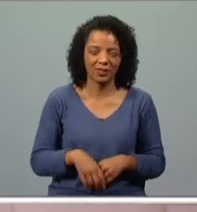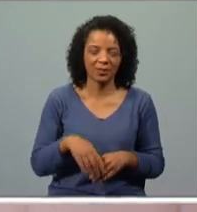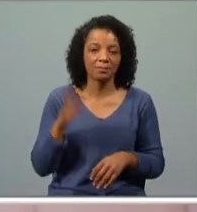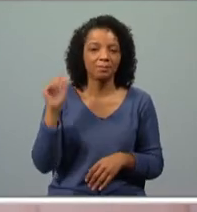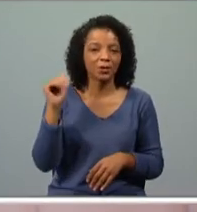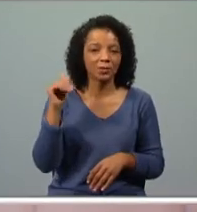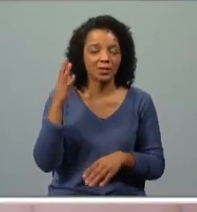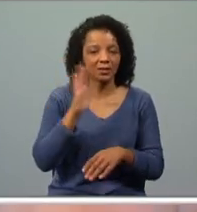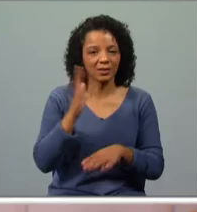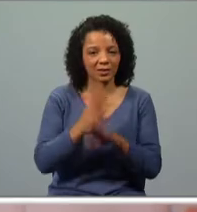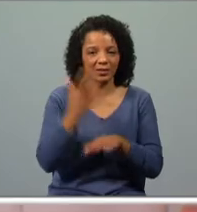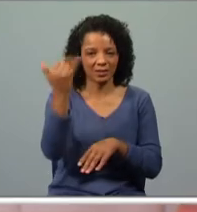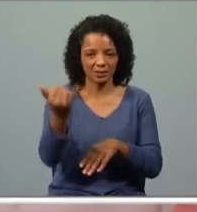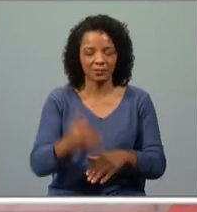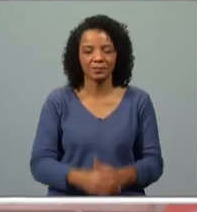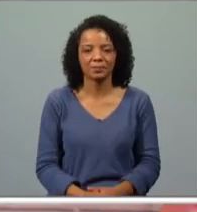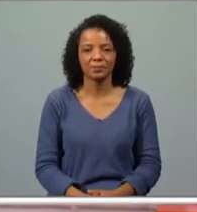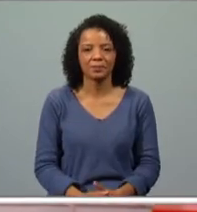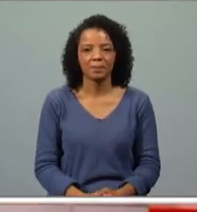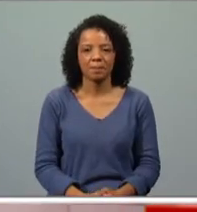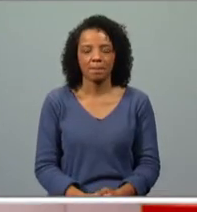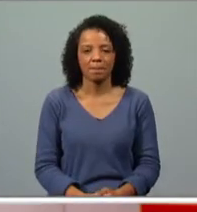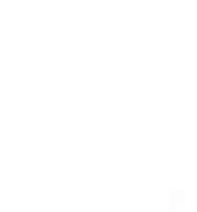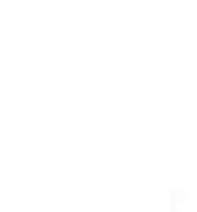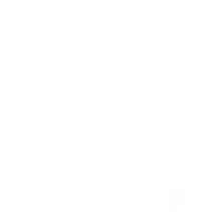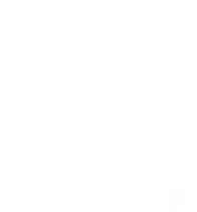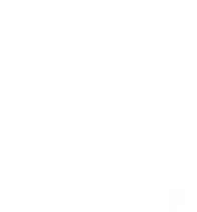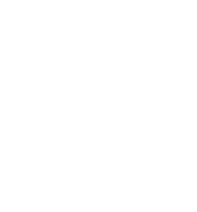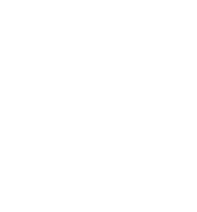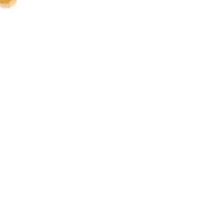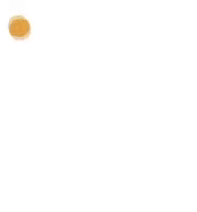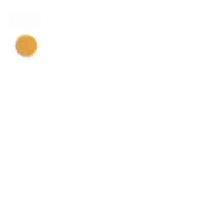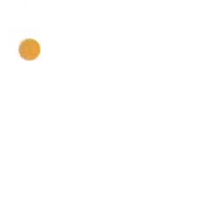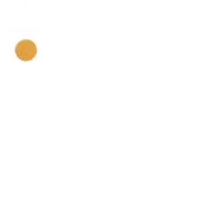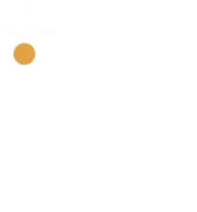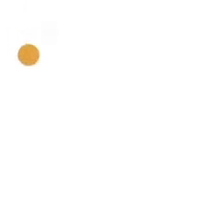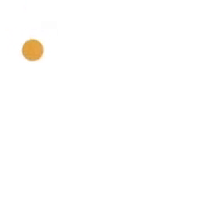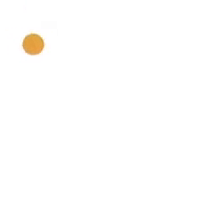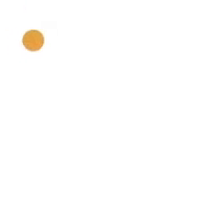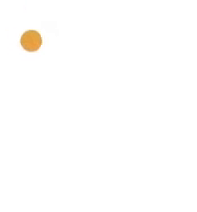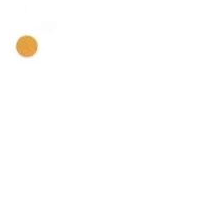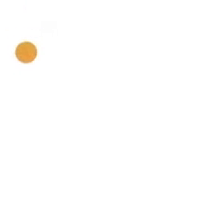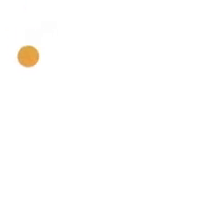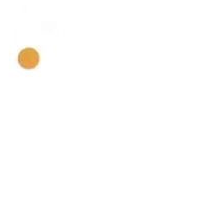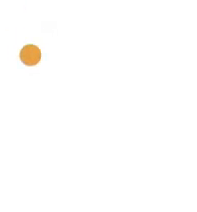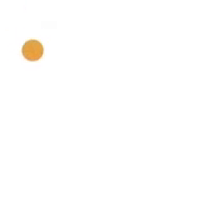despeço-me a Deus e até a próxima a [Música] 我和上帝說再見，直到下一次[歌曲]